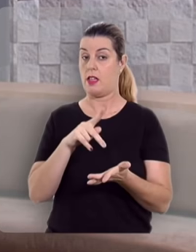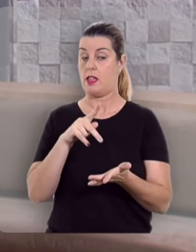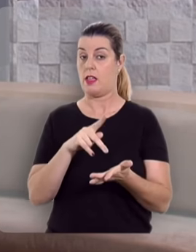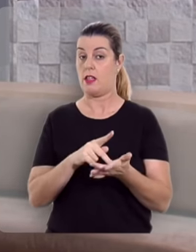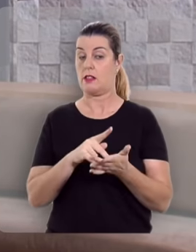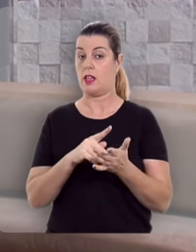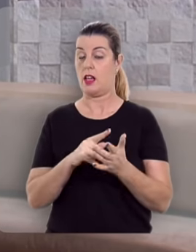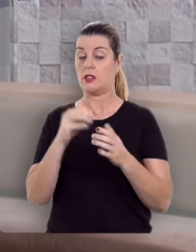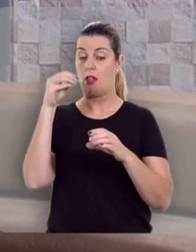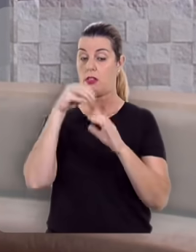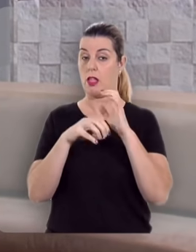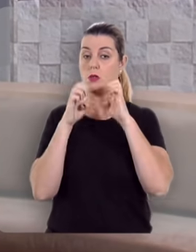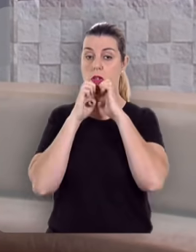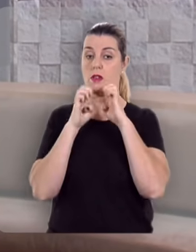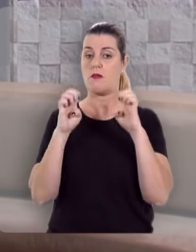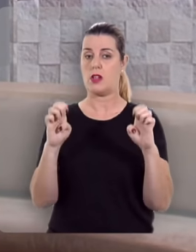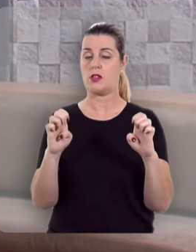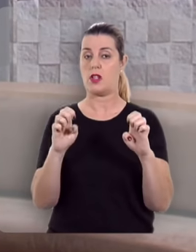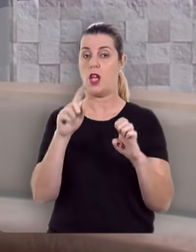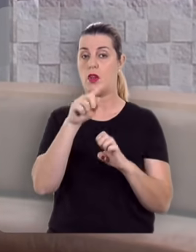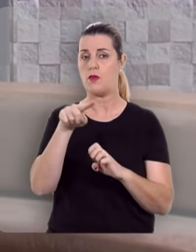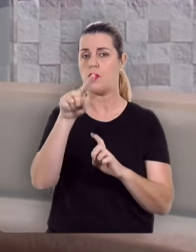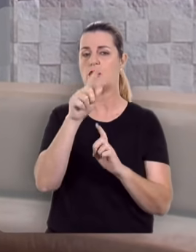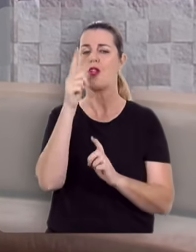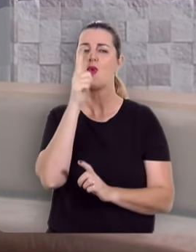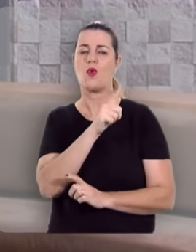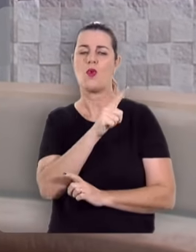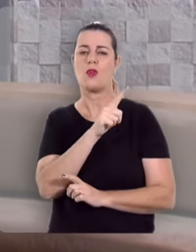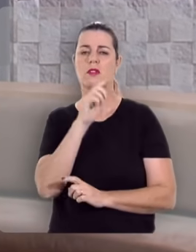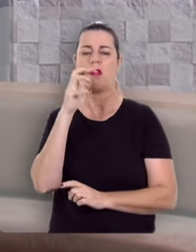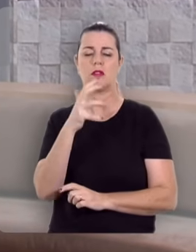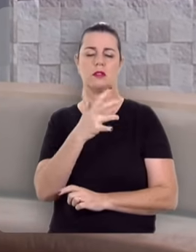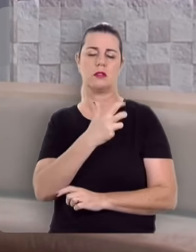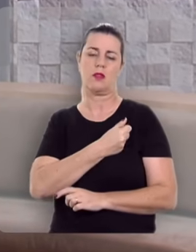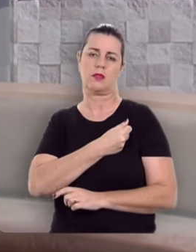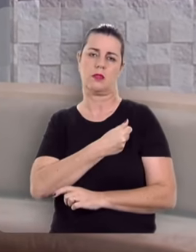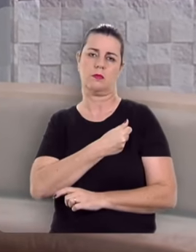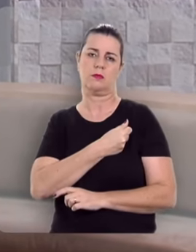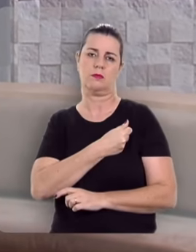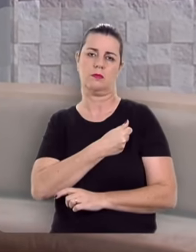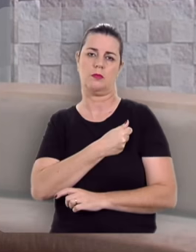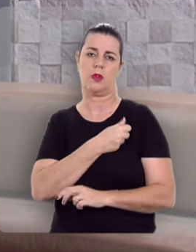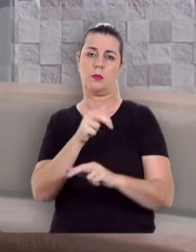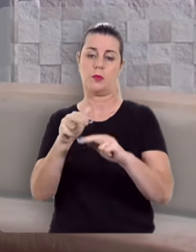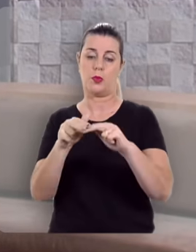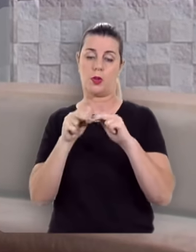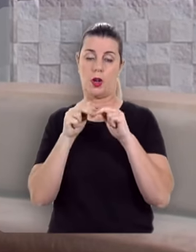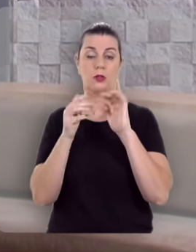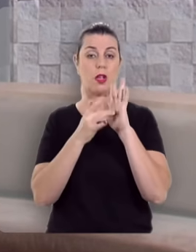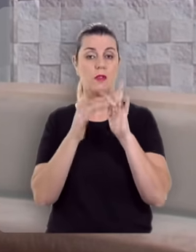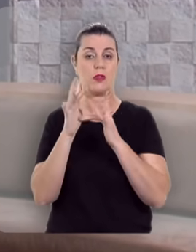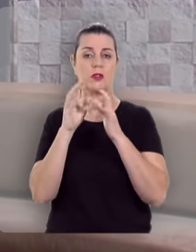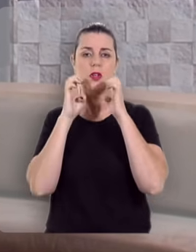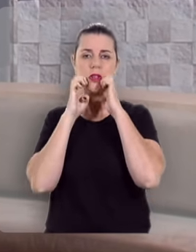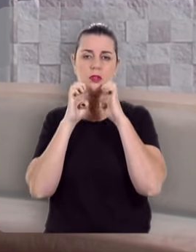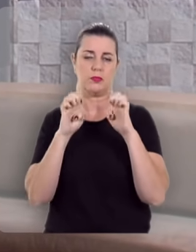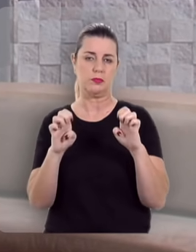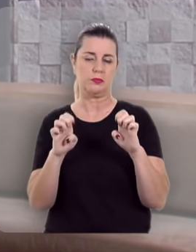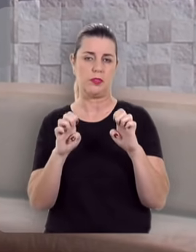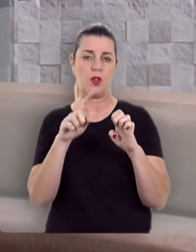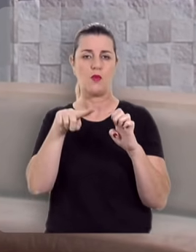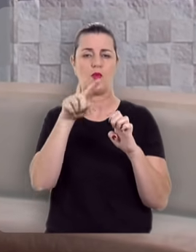de que no evangelho você encontra salvação por meio do Evangelho você toma conhecimento